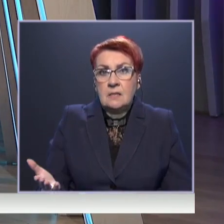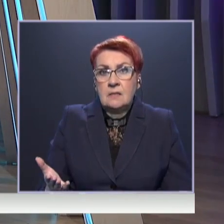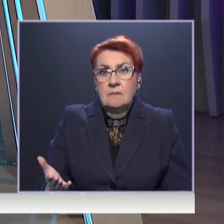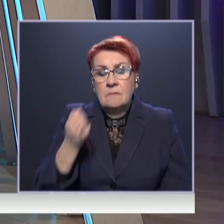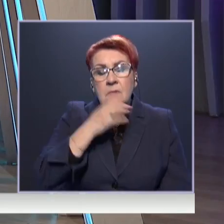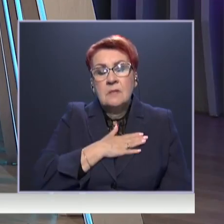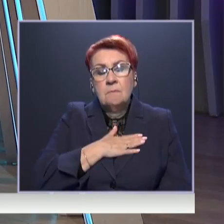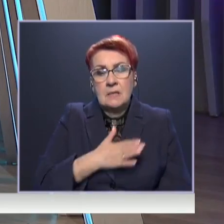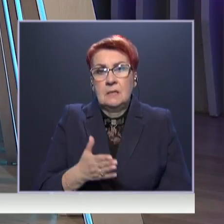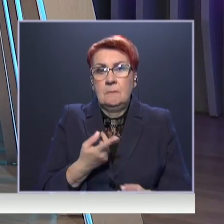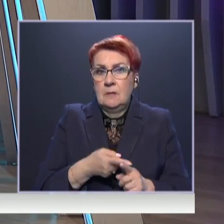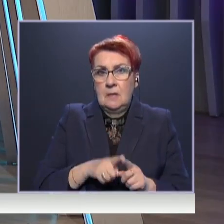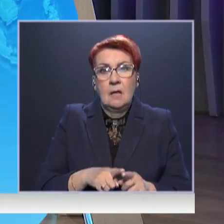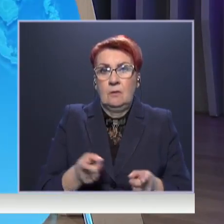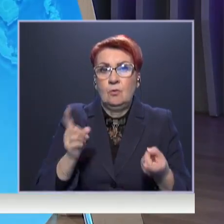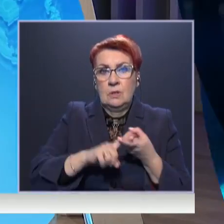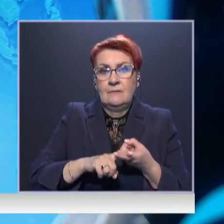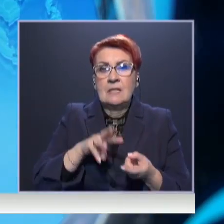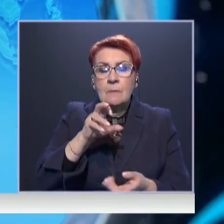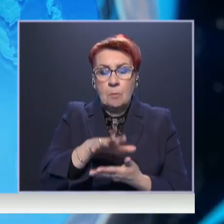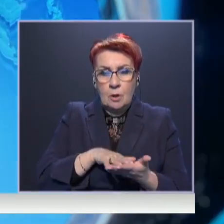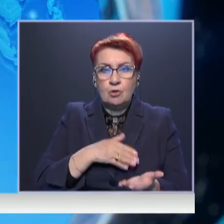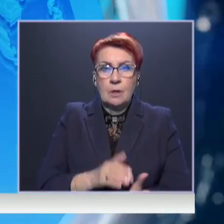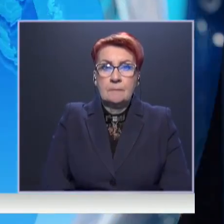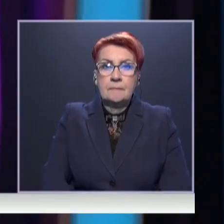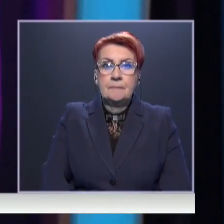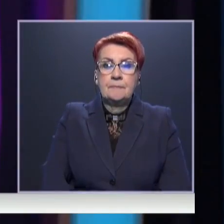спасибо за это включение а мы продолжаем День народного